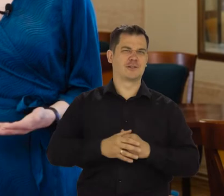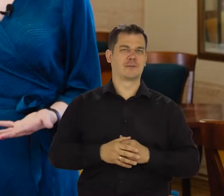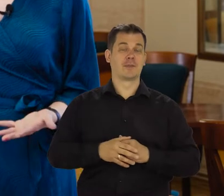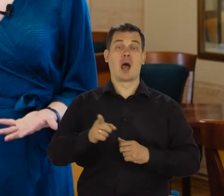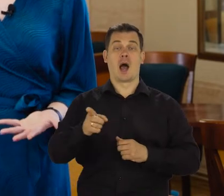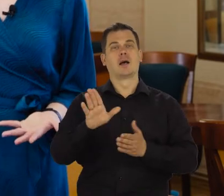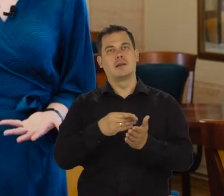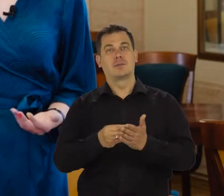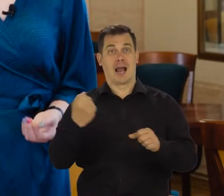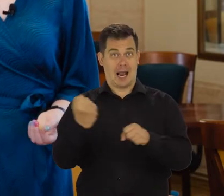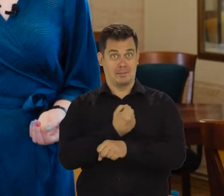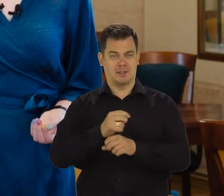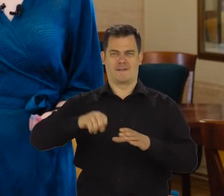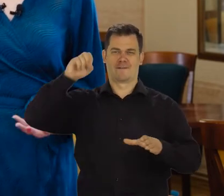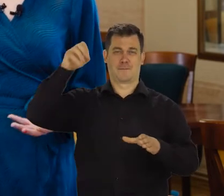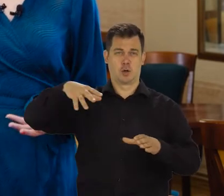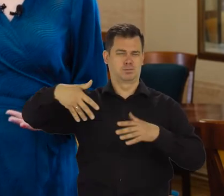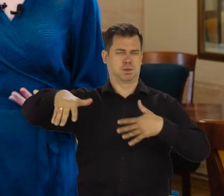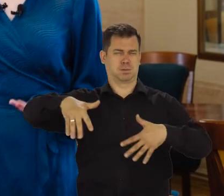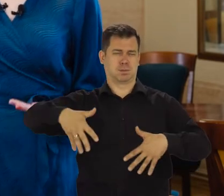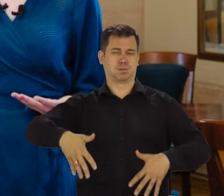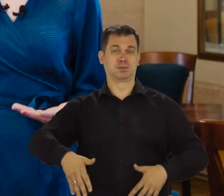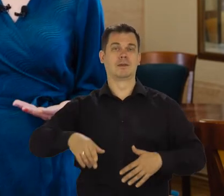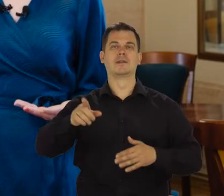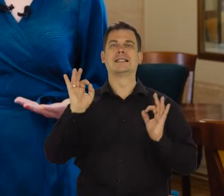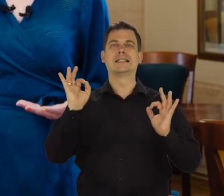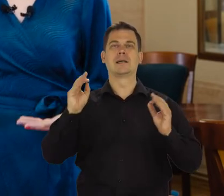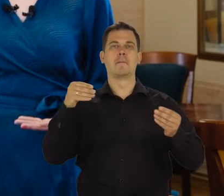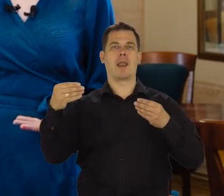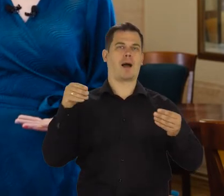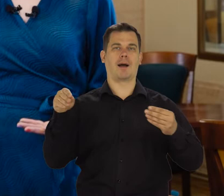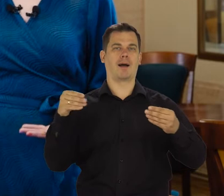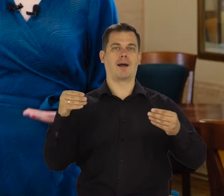I kiedy z góry wrzuci się kamień, to w środku są umieszczone różne takie blachy